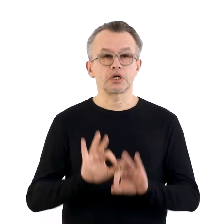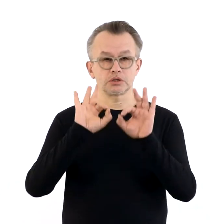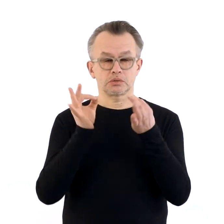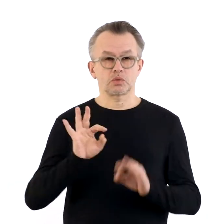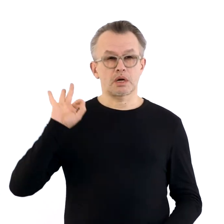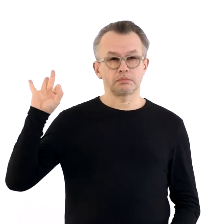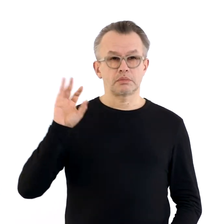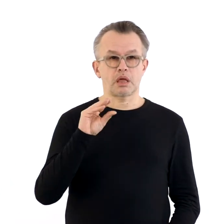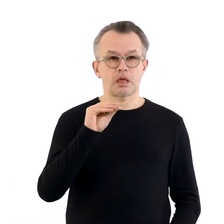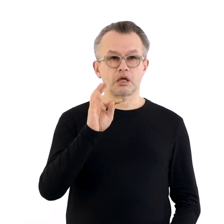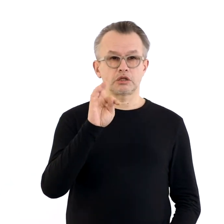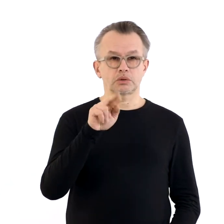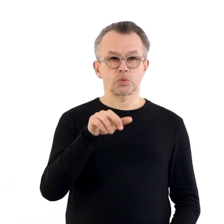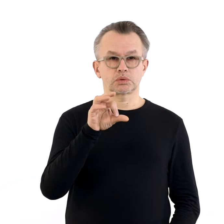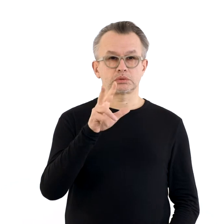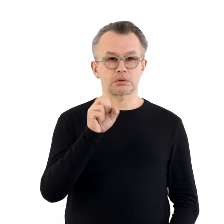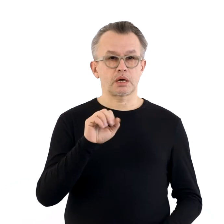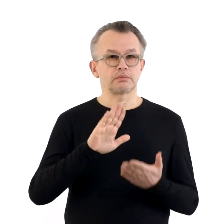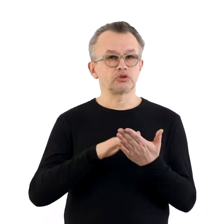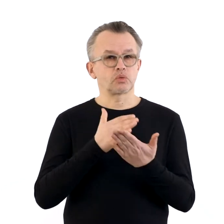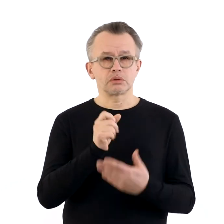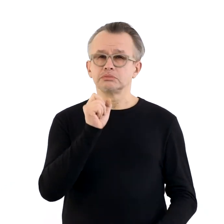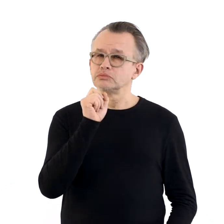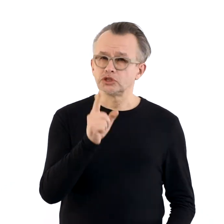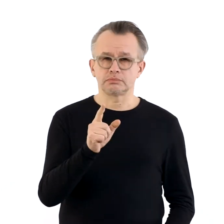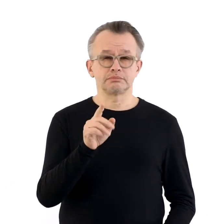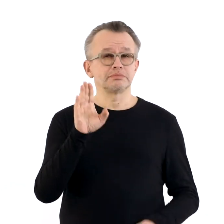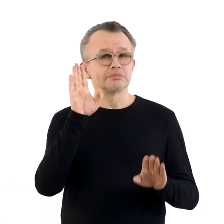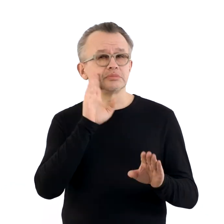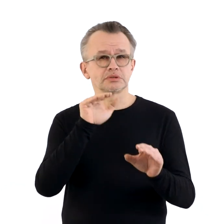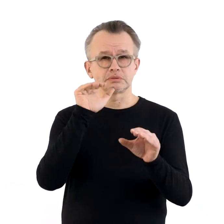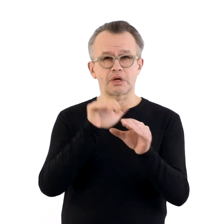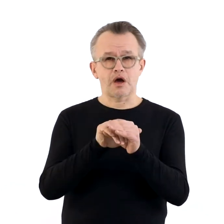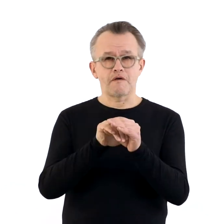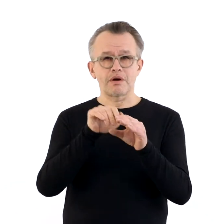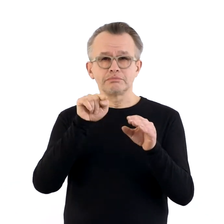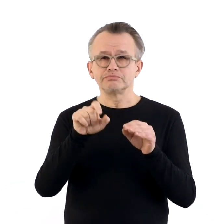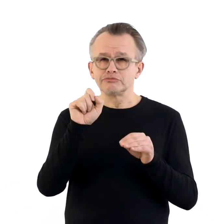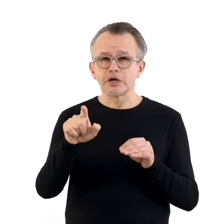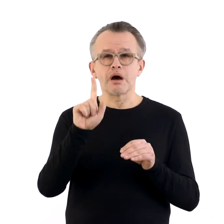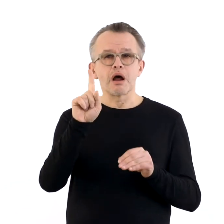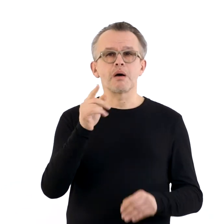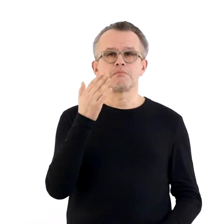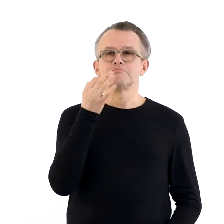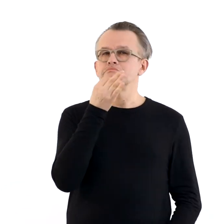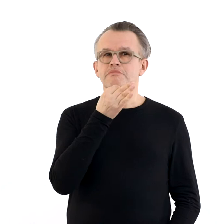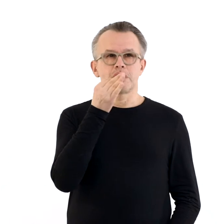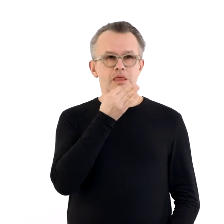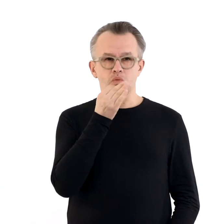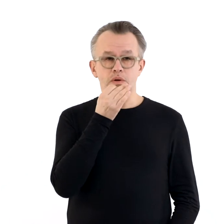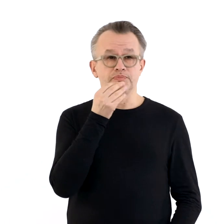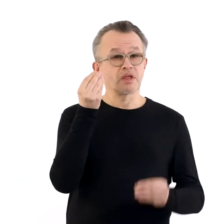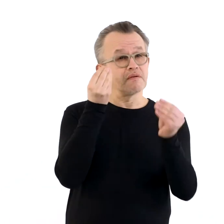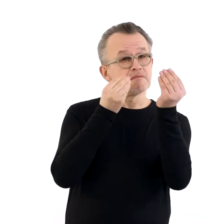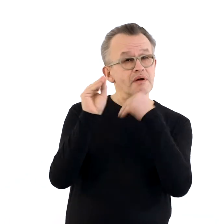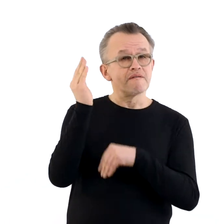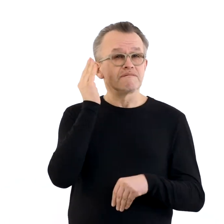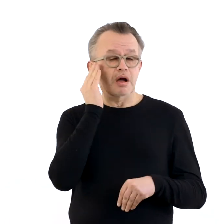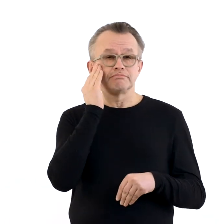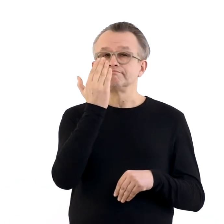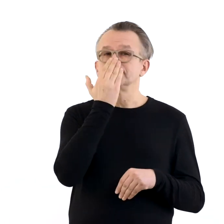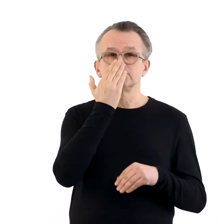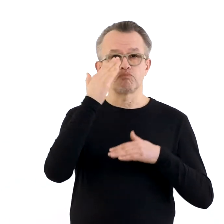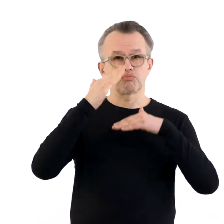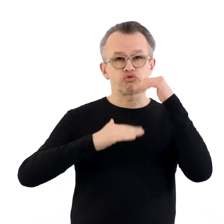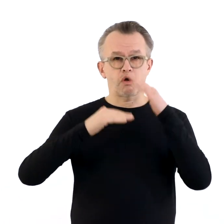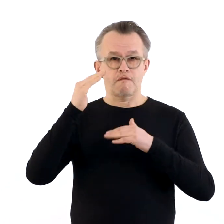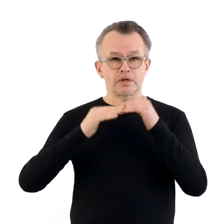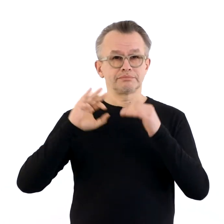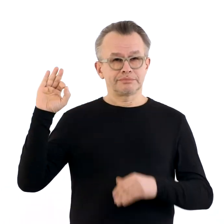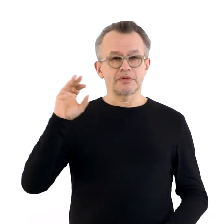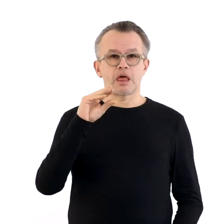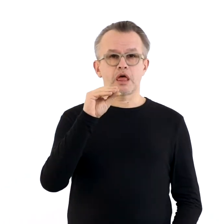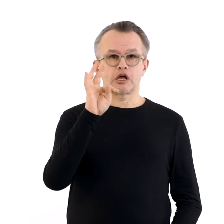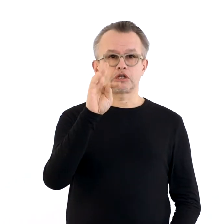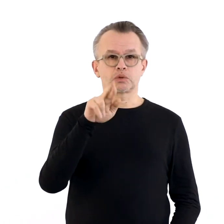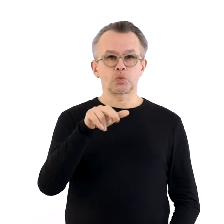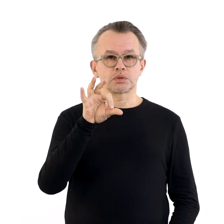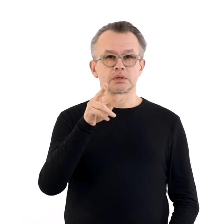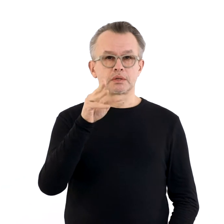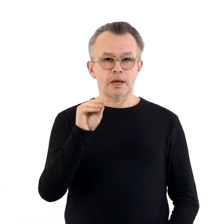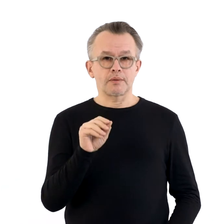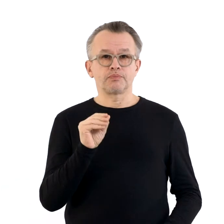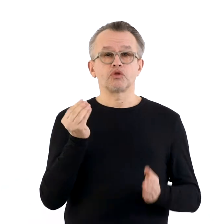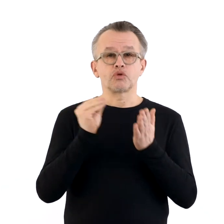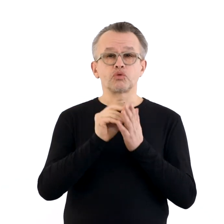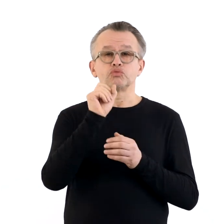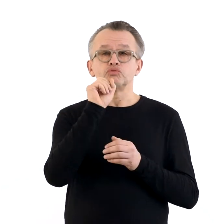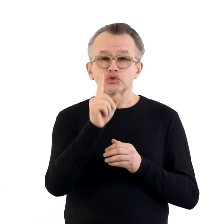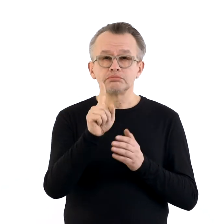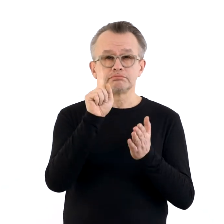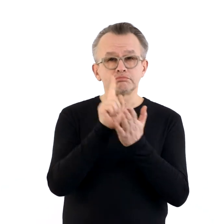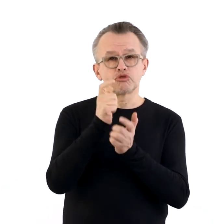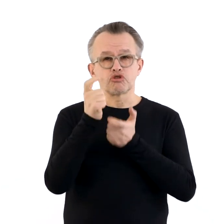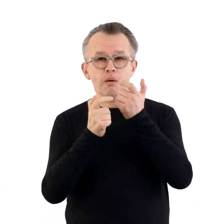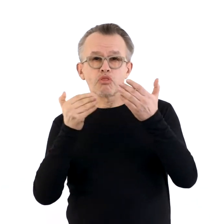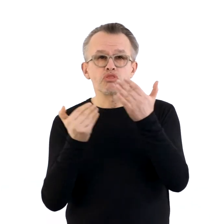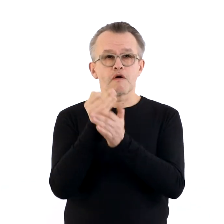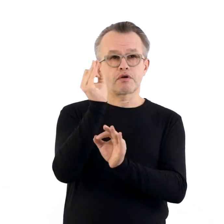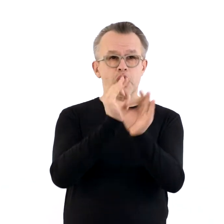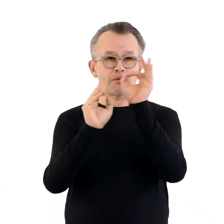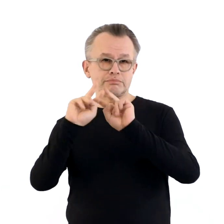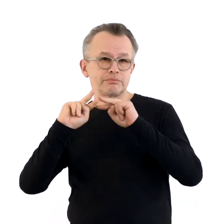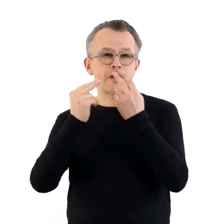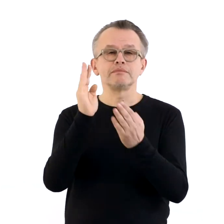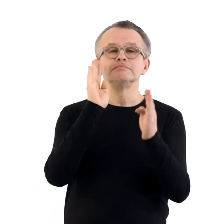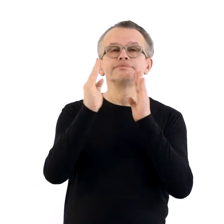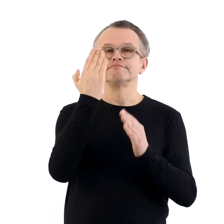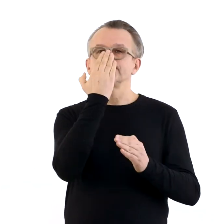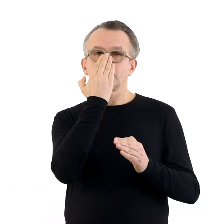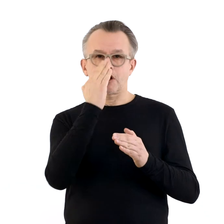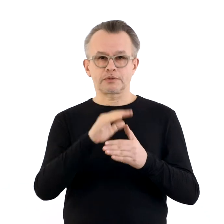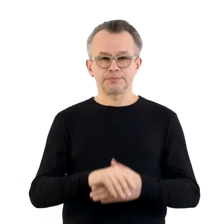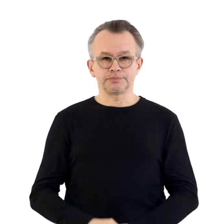Przykładów sztuki etruskiej zachowanych jest bardzo mało, wiadomo nam jedynie o wyglądzie budowli etruskich, z zachowanych rekonstrukcji.